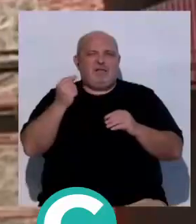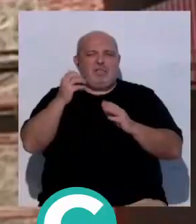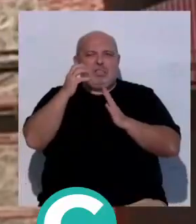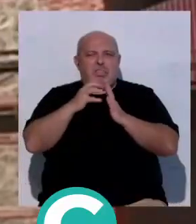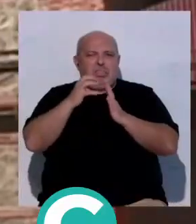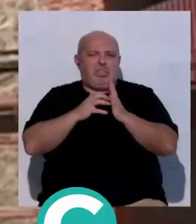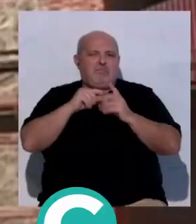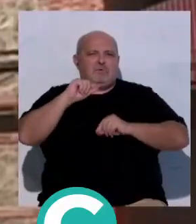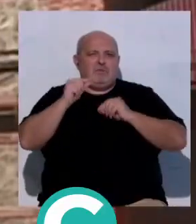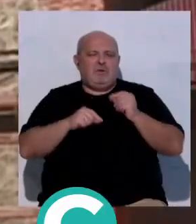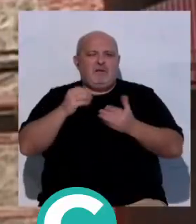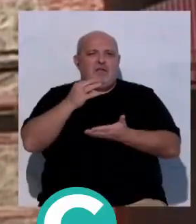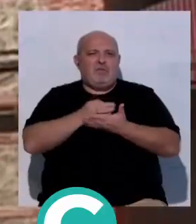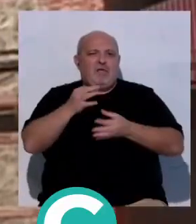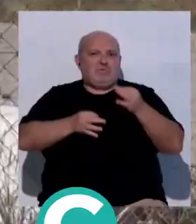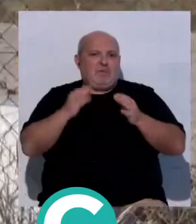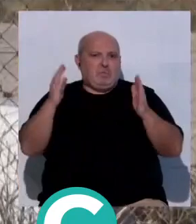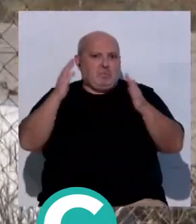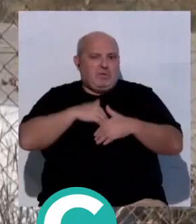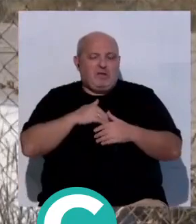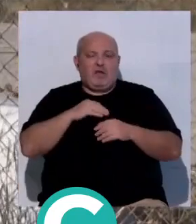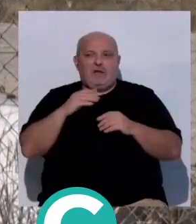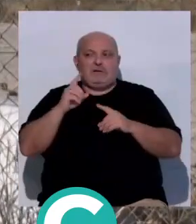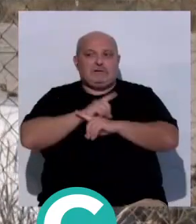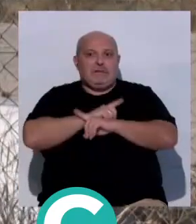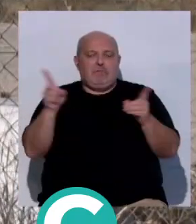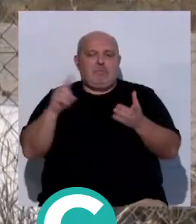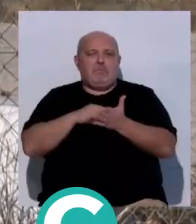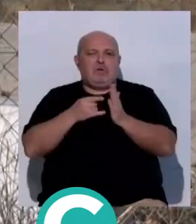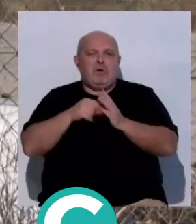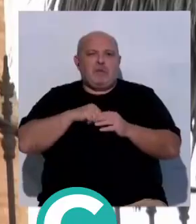de la junta para la ciudad de la justicia y el inexistente para el nuevo hospital ival